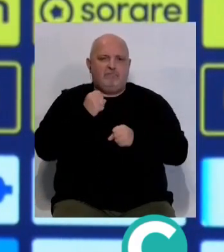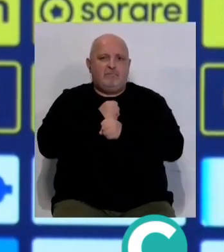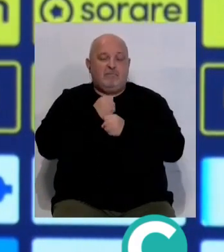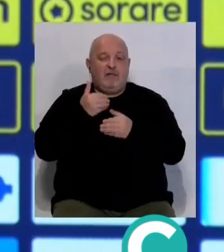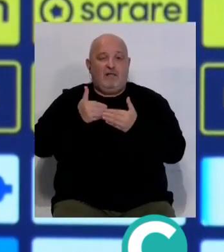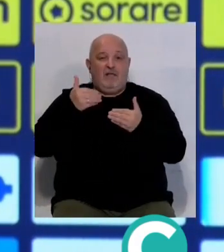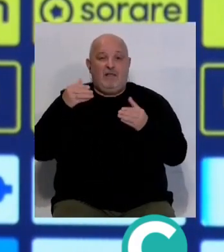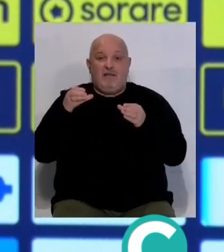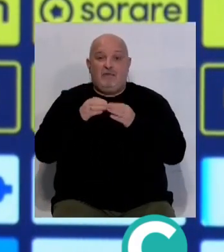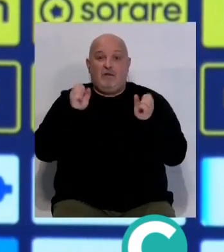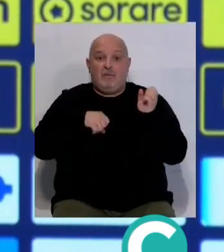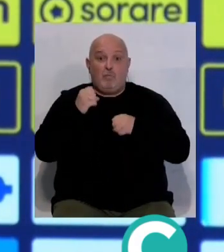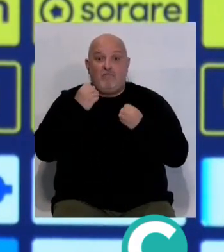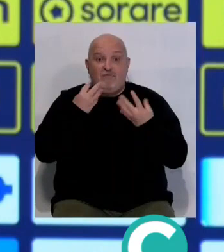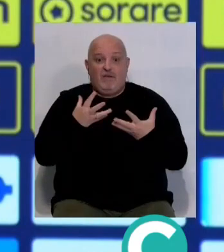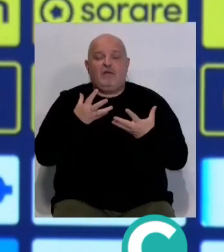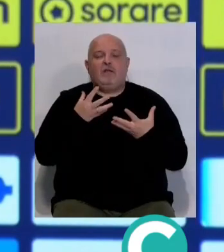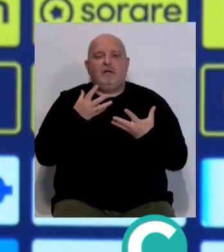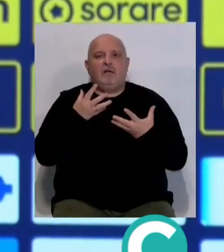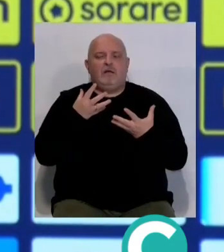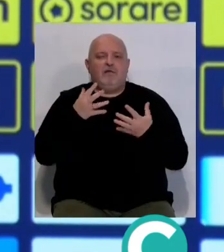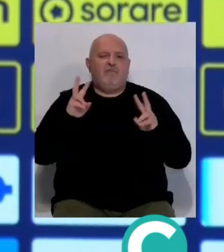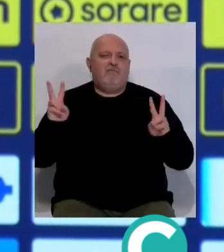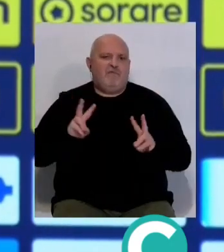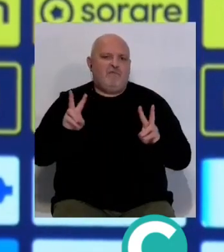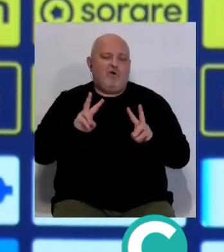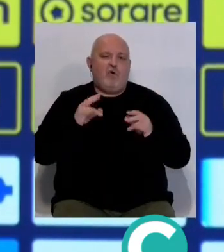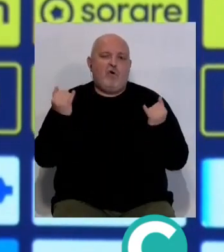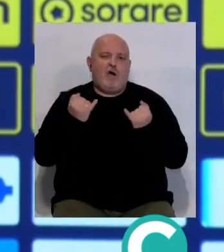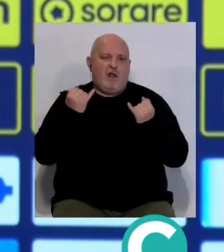que un equipo que compite muy bien un equipo vivo y bueno ojalá que pueda ser El Punto de